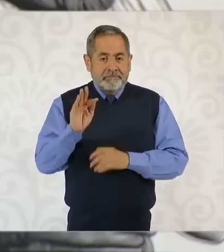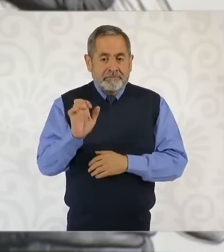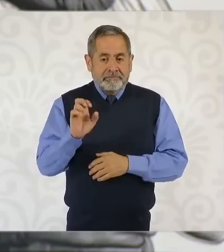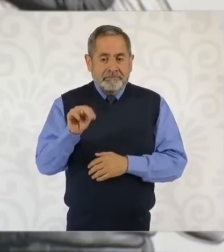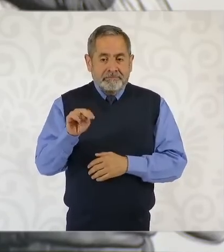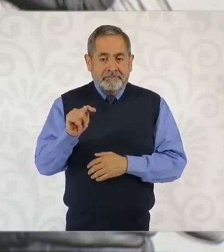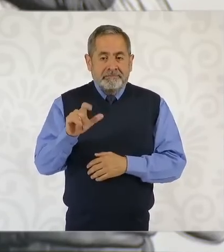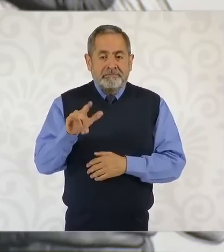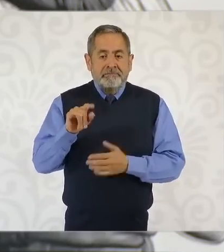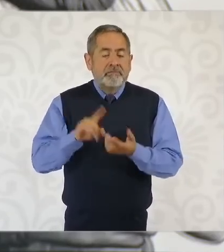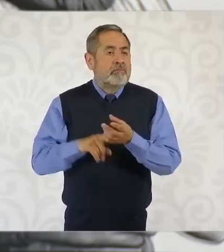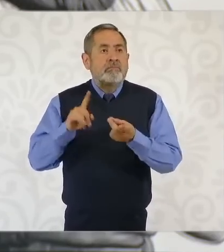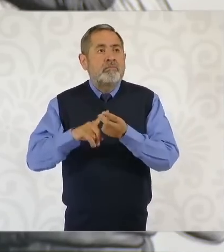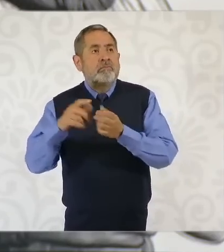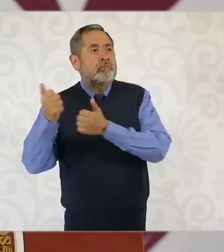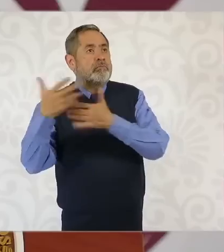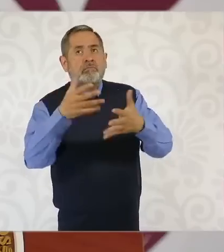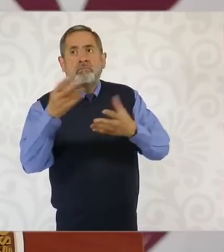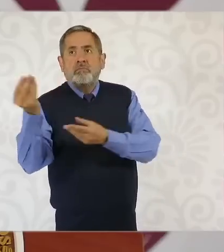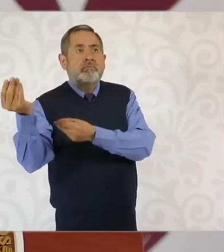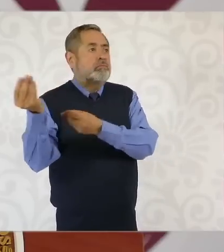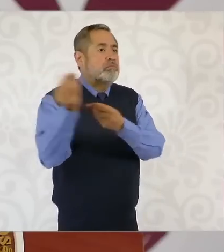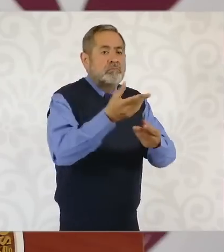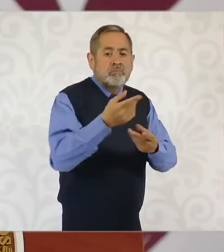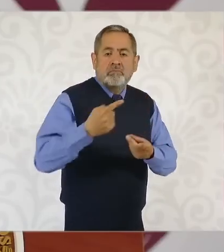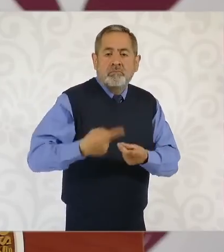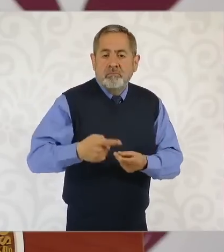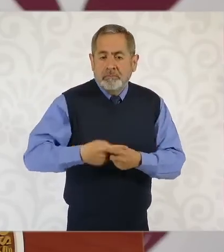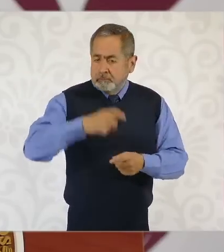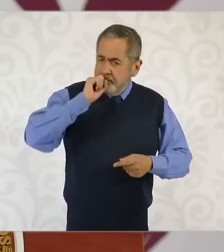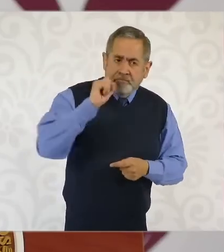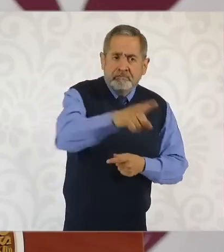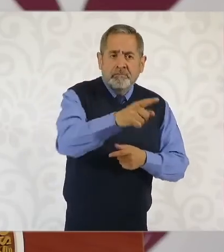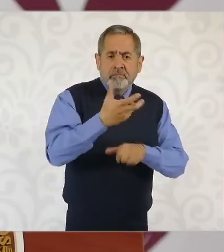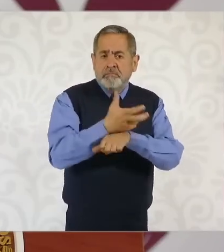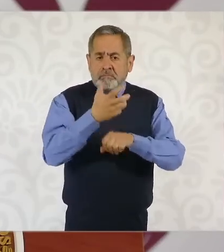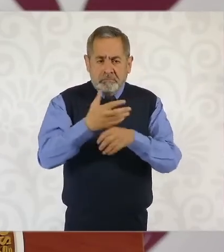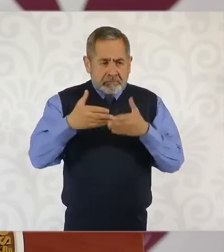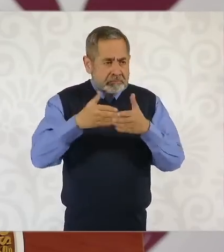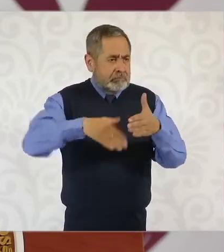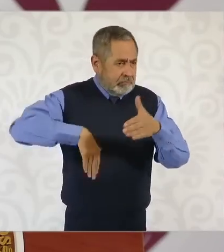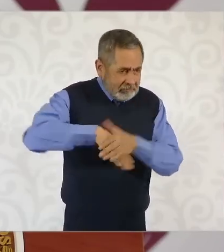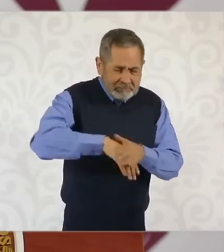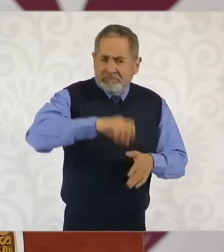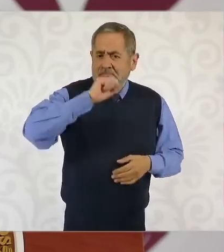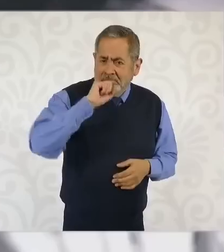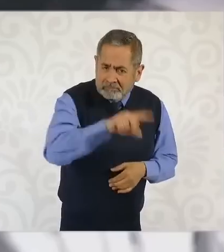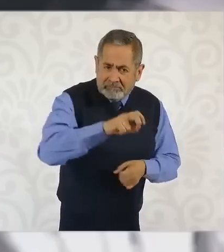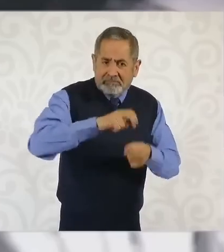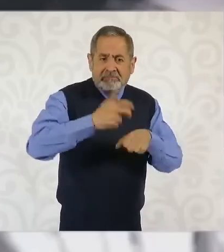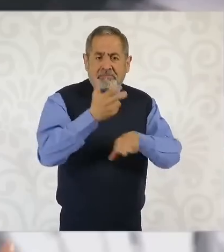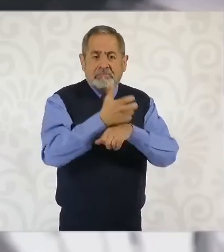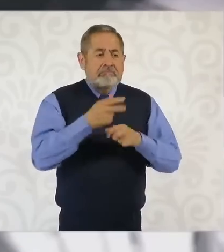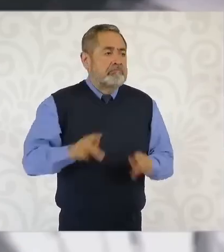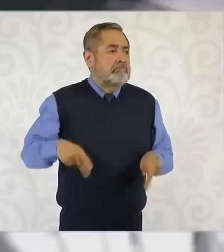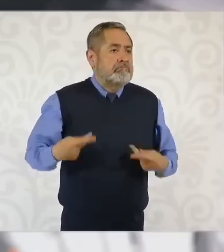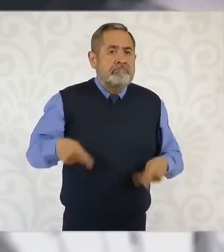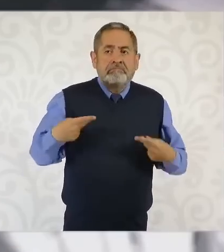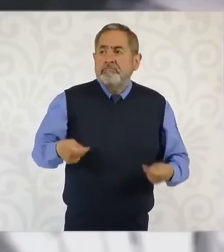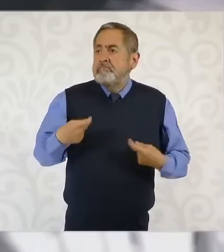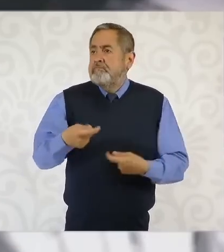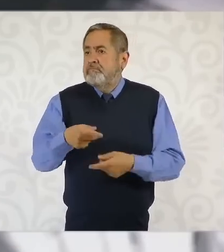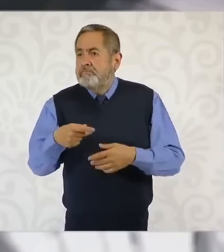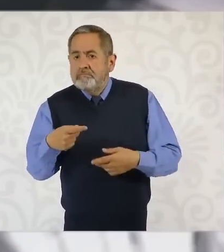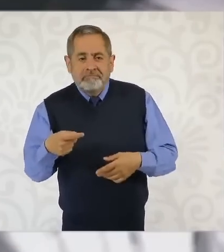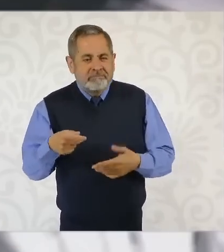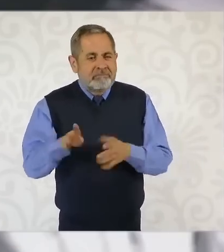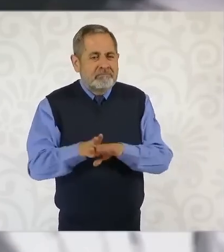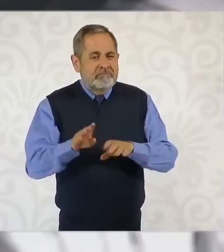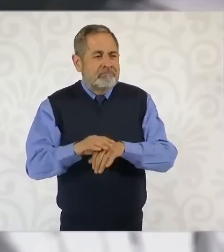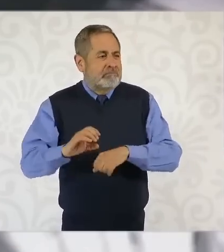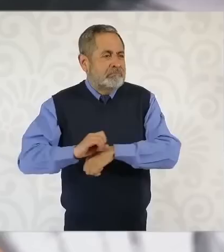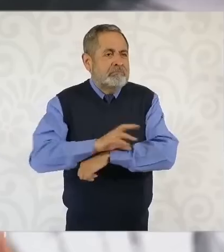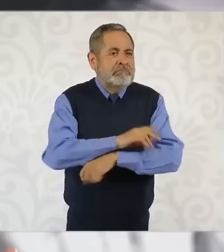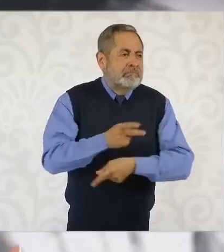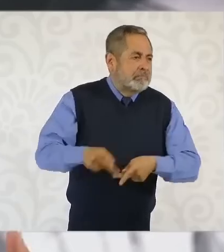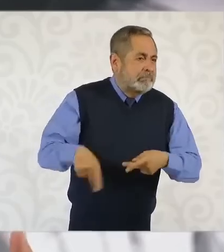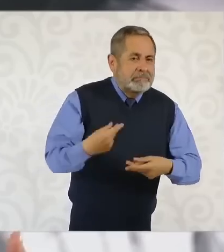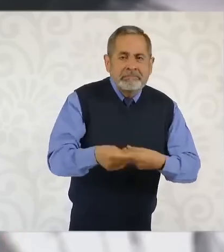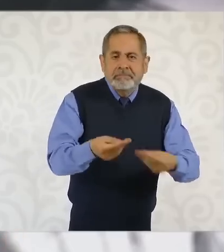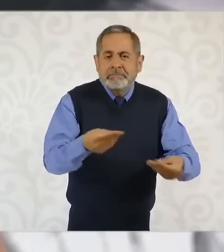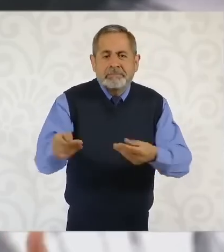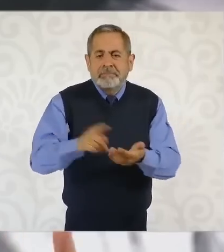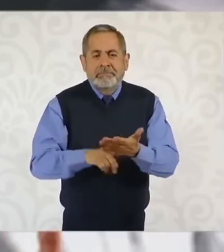produce se comercializa se distribuye en Estados Unidos quién lo hace pues la mayoría son grupos